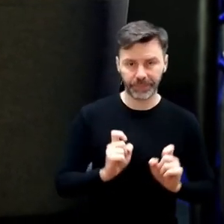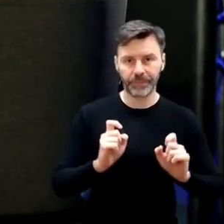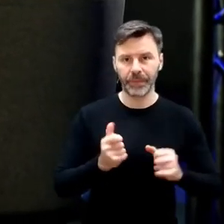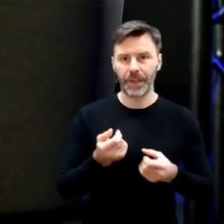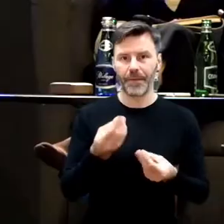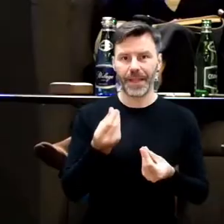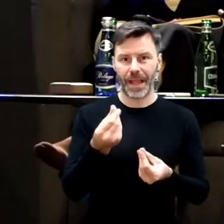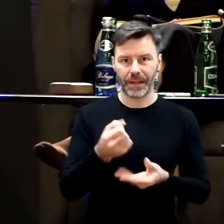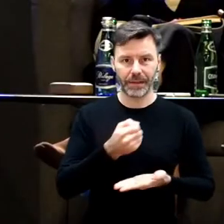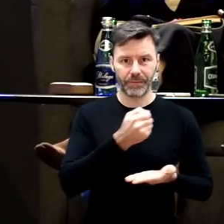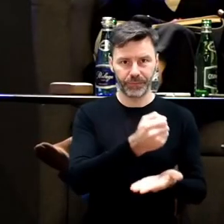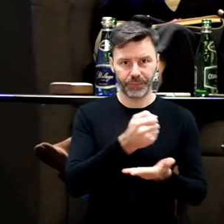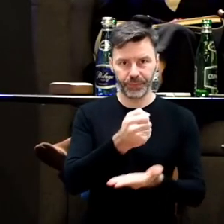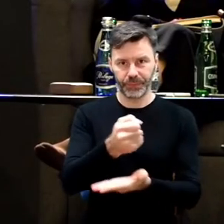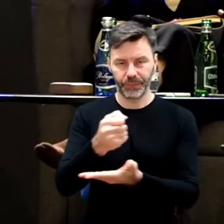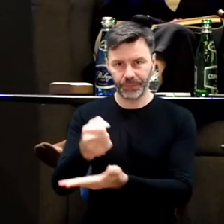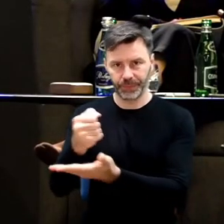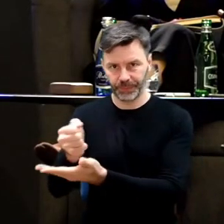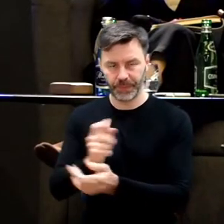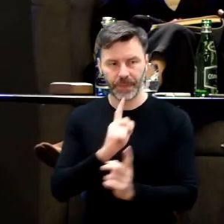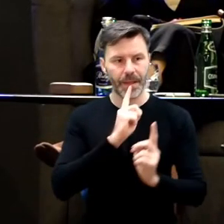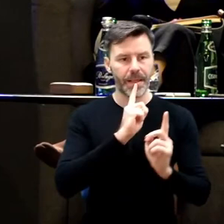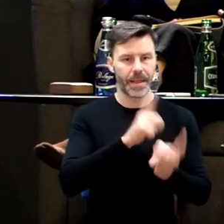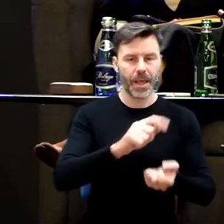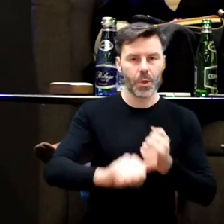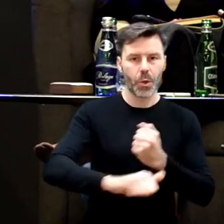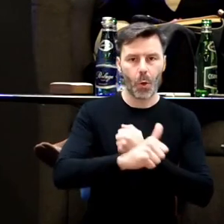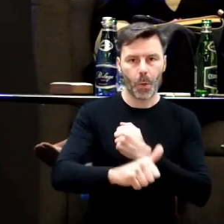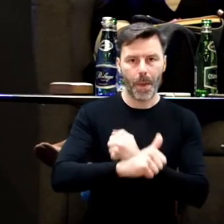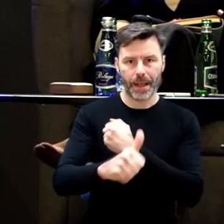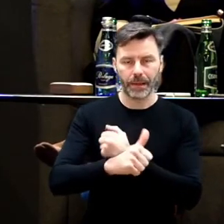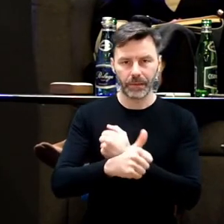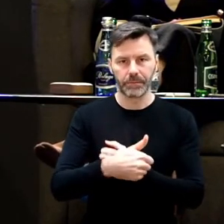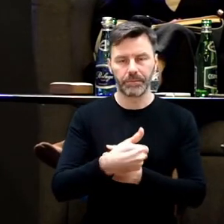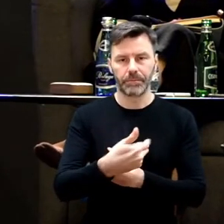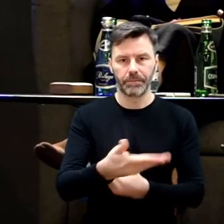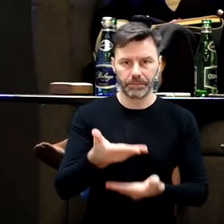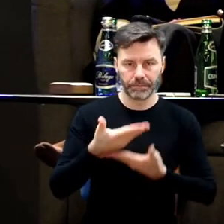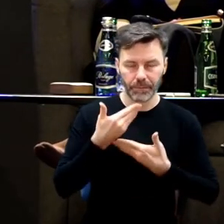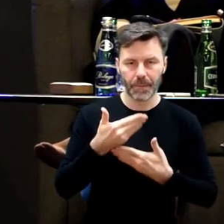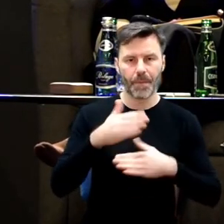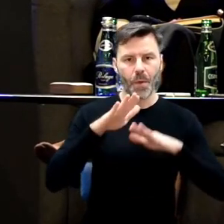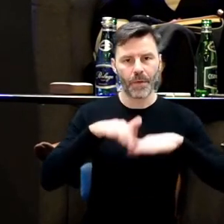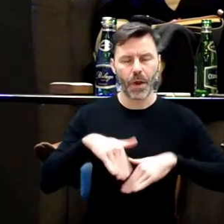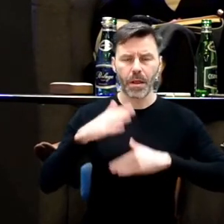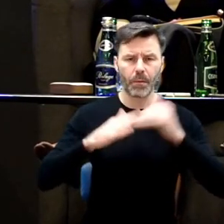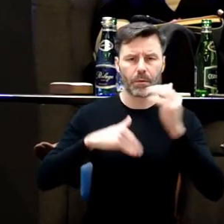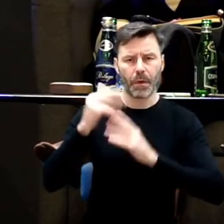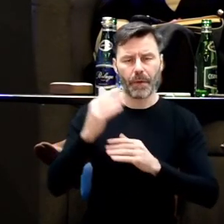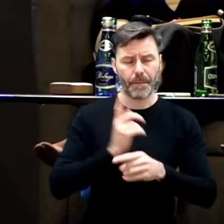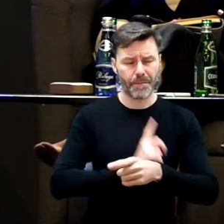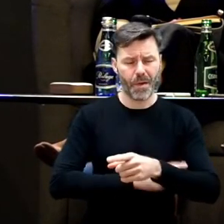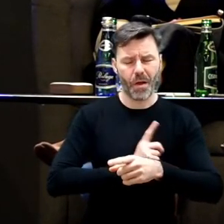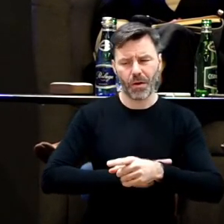zlecić opracowanie dokumentacji, uzyskać pozwolenie na budowę i to dopiero umożliwia ruszenie faktycznie